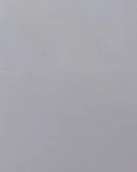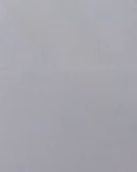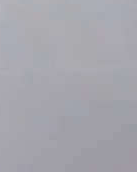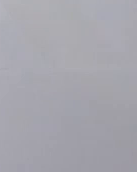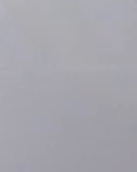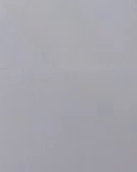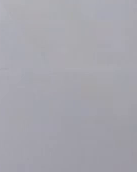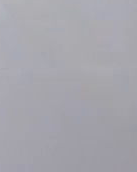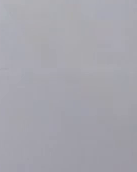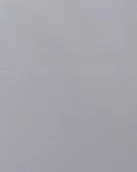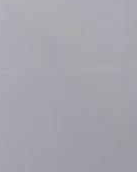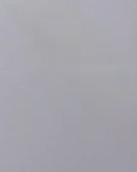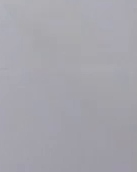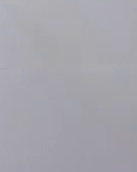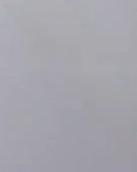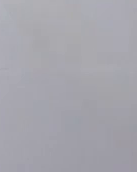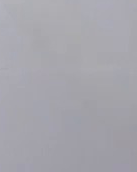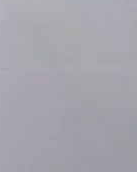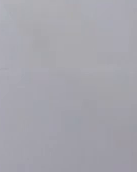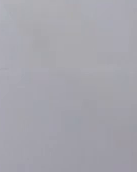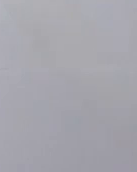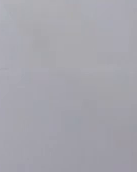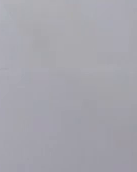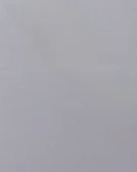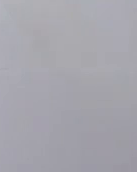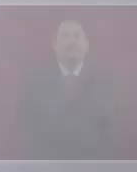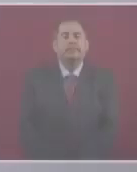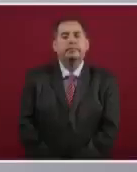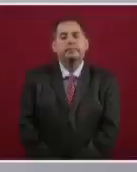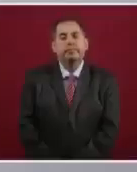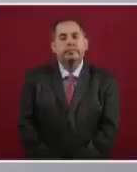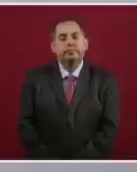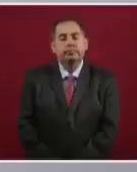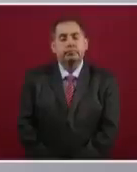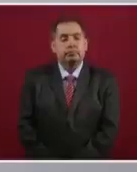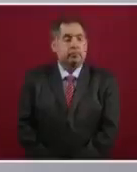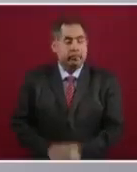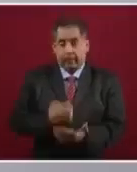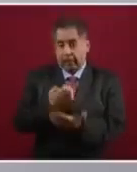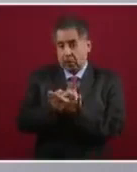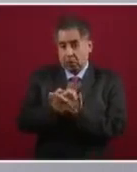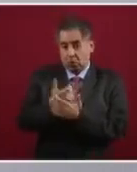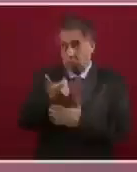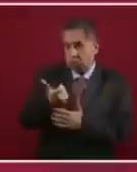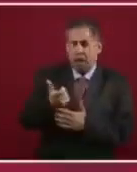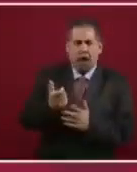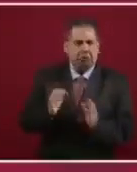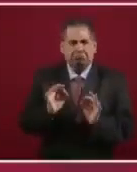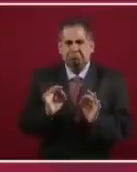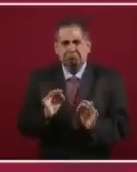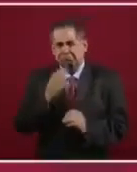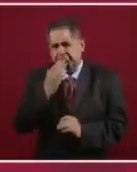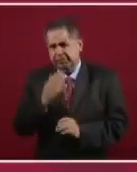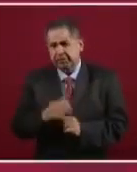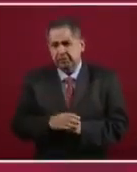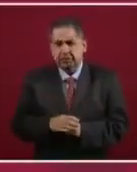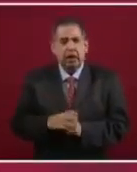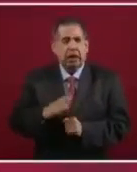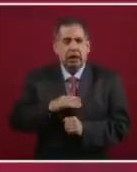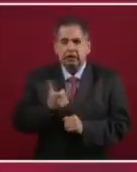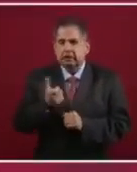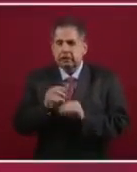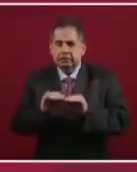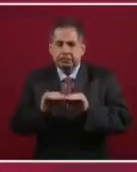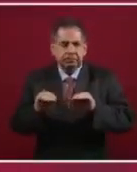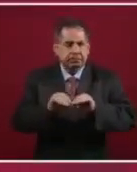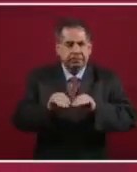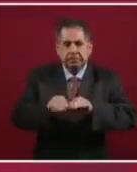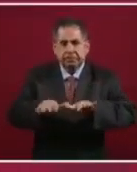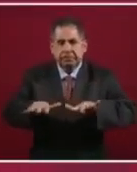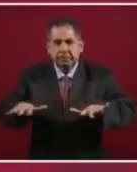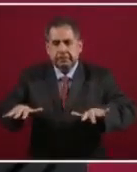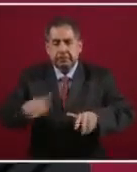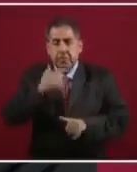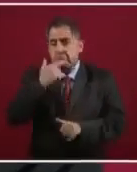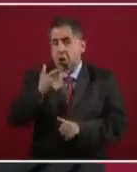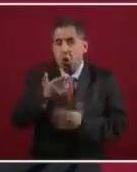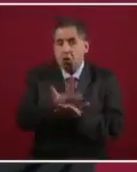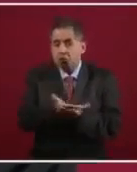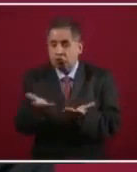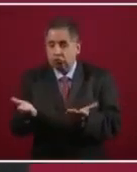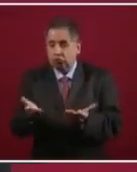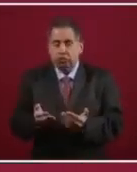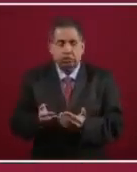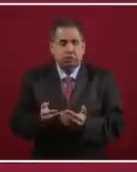Está bien la economía, porque hay mejor distribución del ingreso, se ha crecido poco,